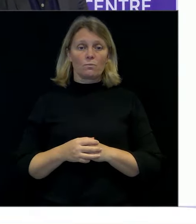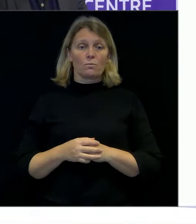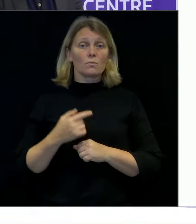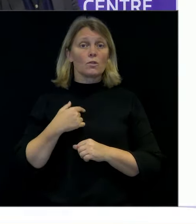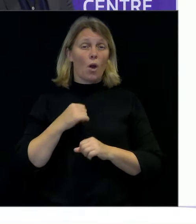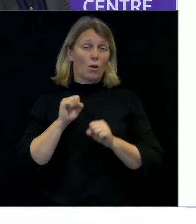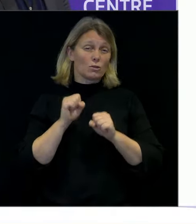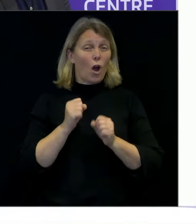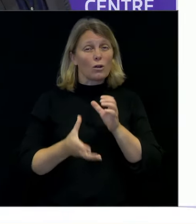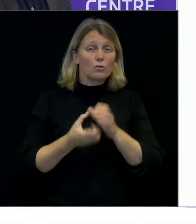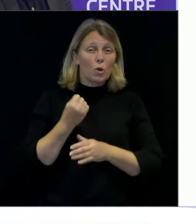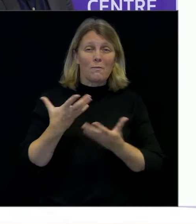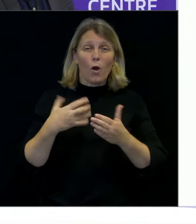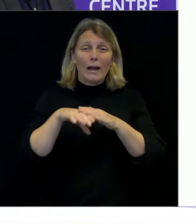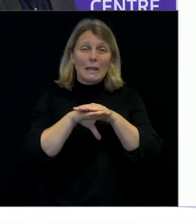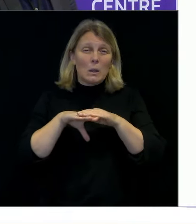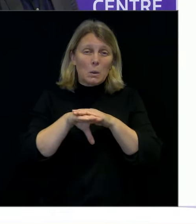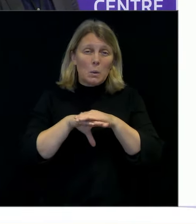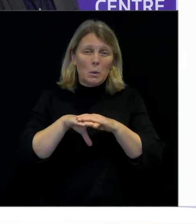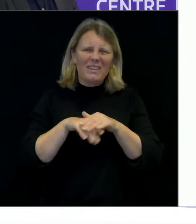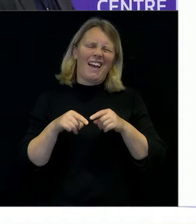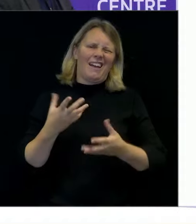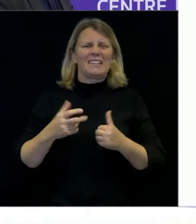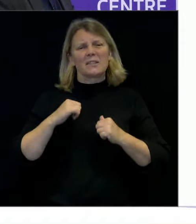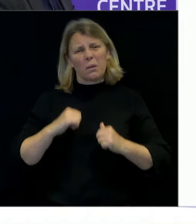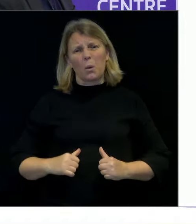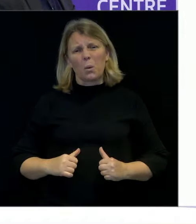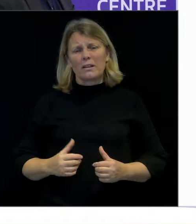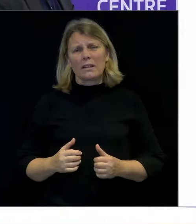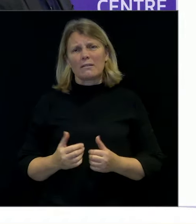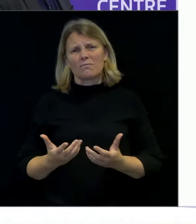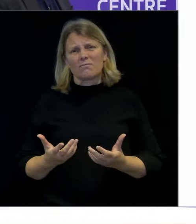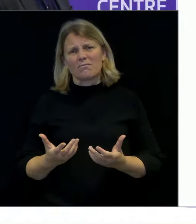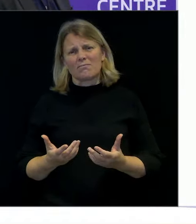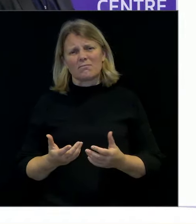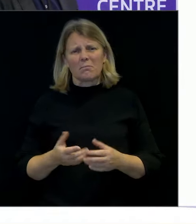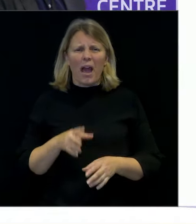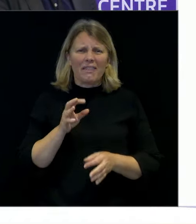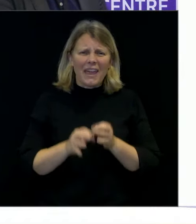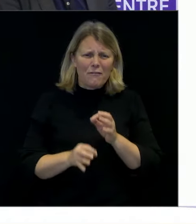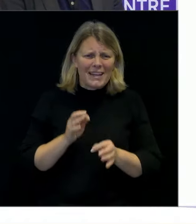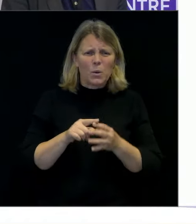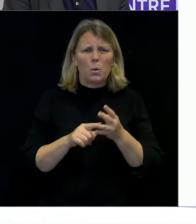Jag tänker köra grunderna lite här i ... Det här är ganska tråkigt, med definitioner och så.